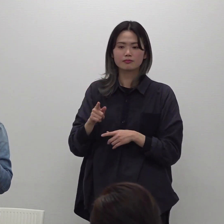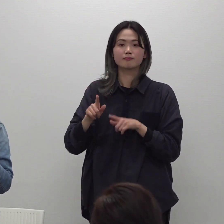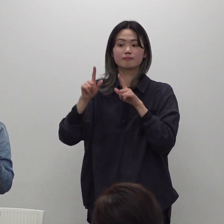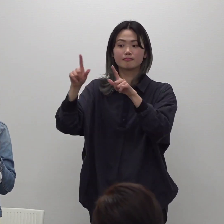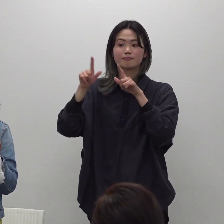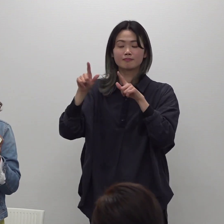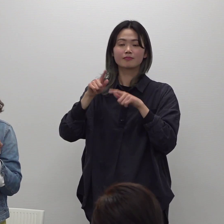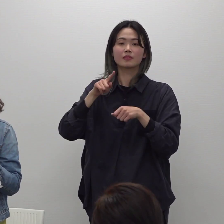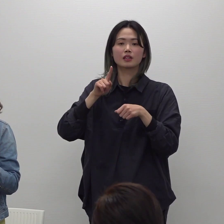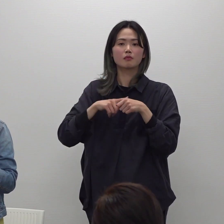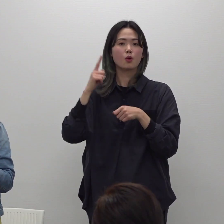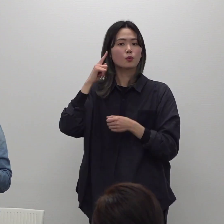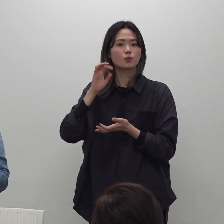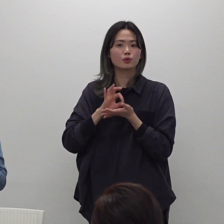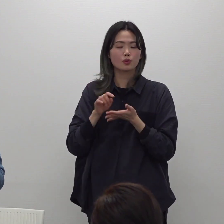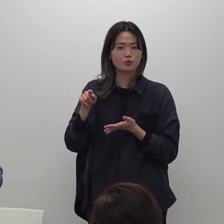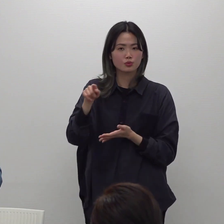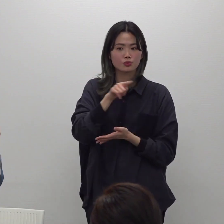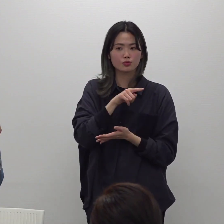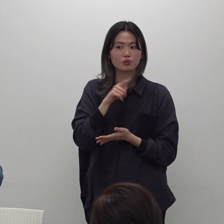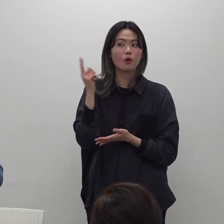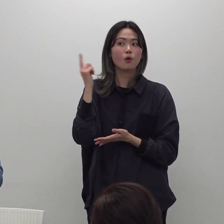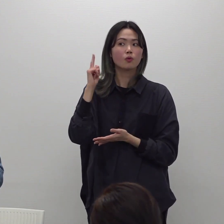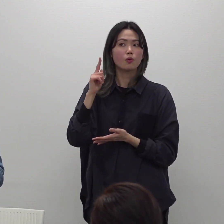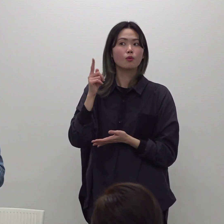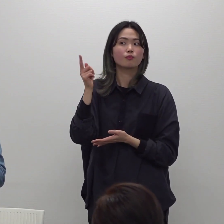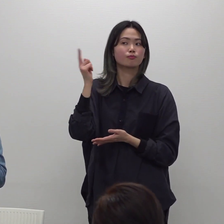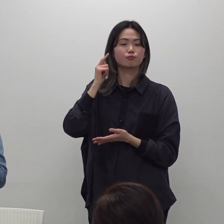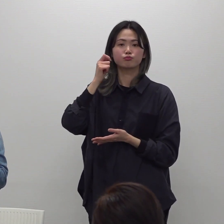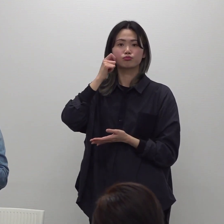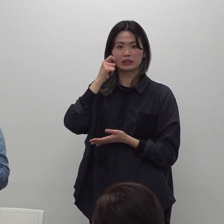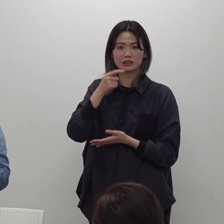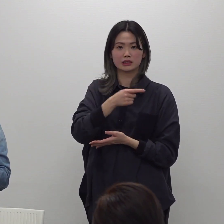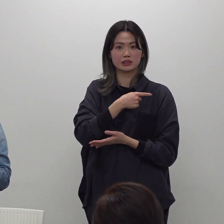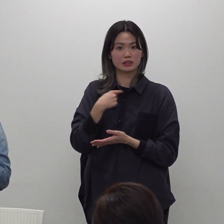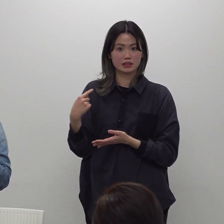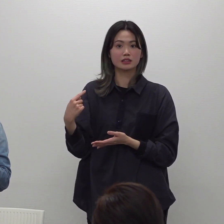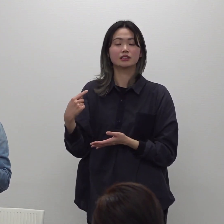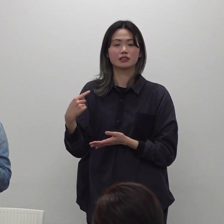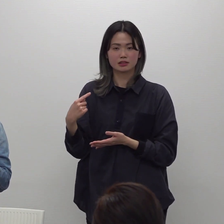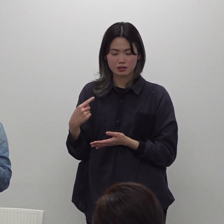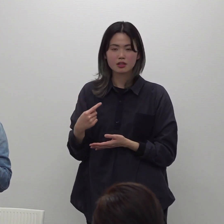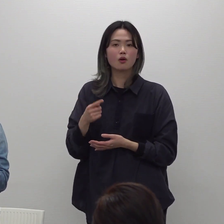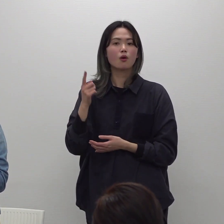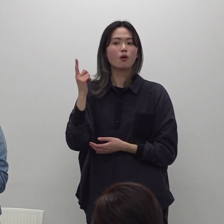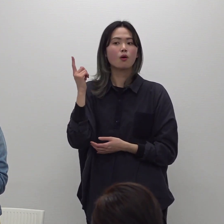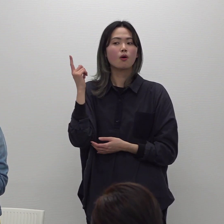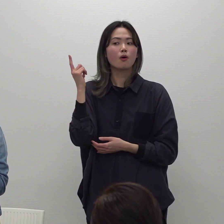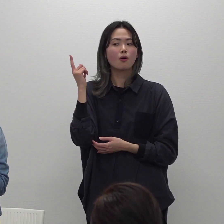でもその音を聞くことができない私達は 音が起きてるんじゃないか